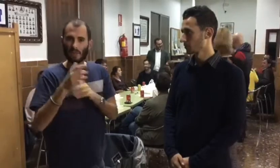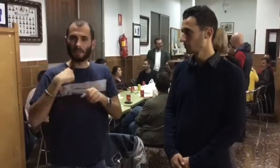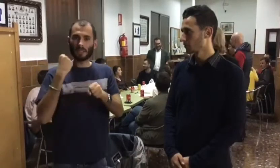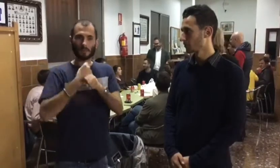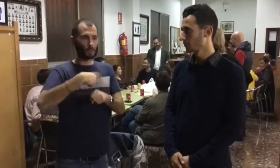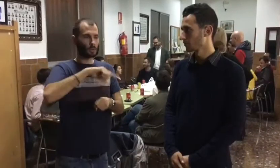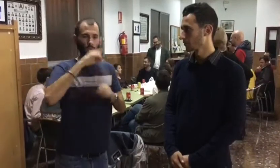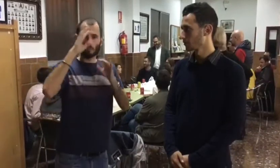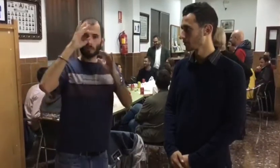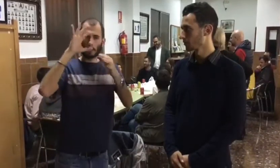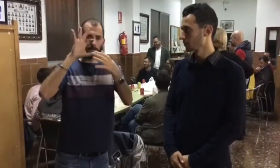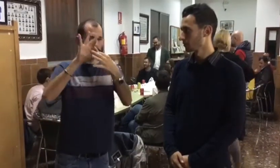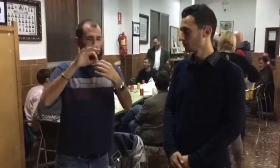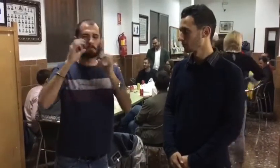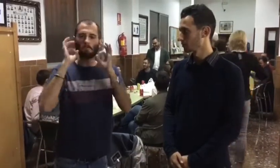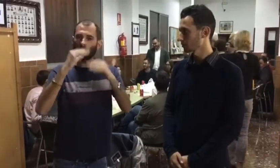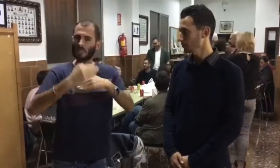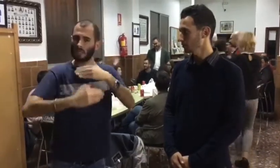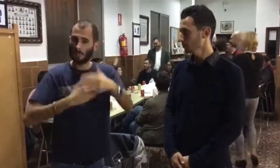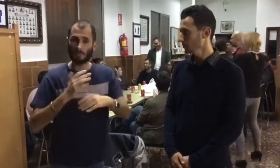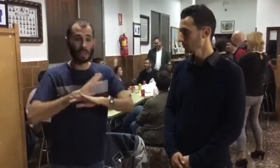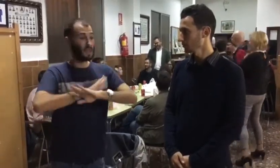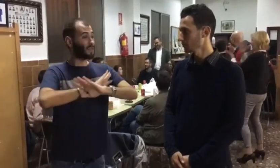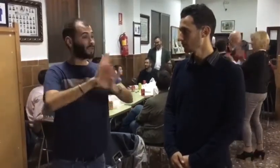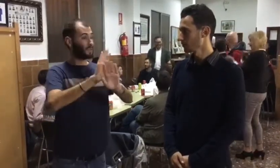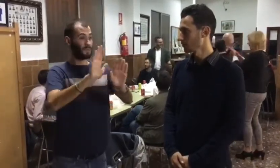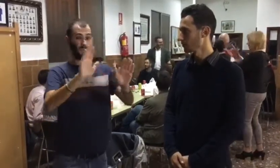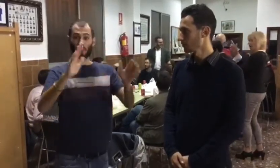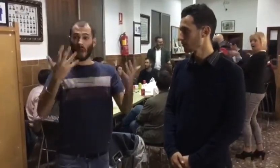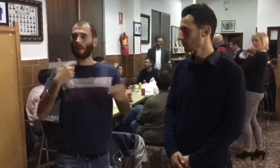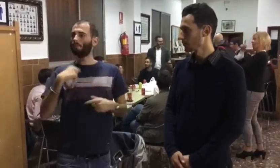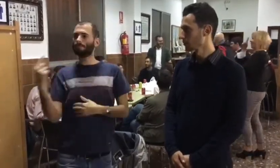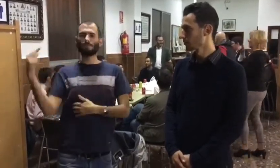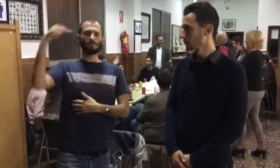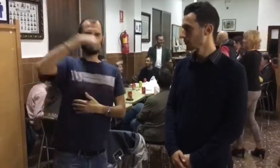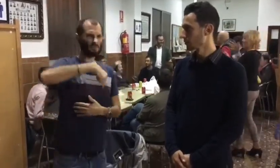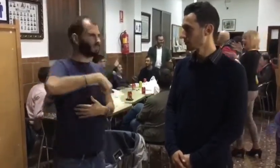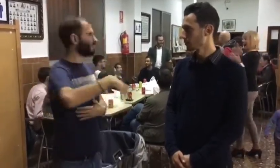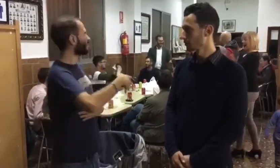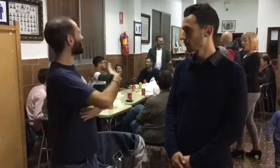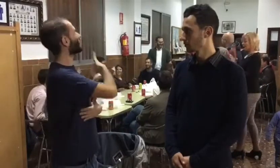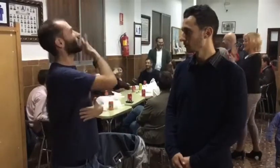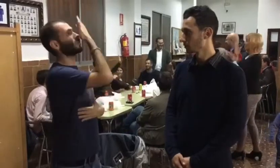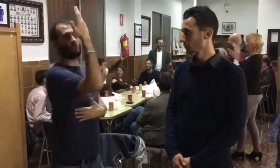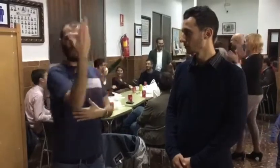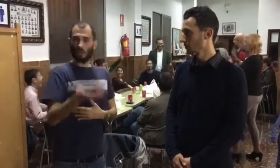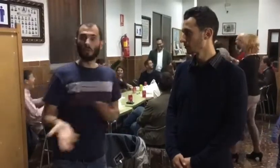Ello cumple con nuestras expectativas, y seguiremos promocionando el protagonismo de la juventud. Para terminar, hemos concluido la visita aquí. ¿Dónde estamos?